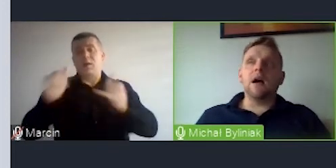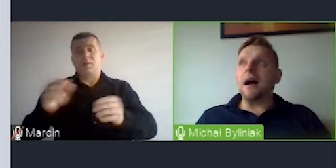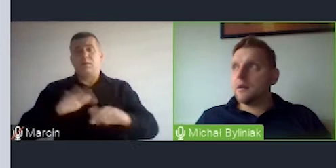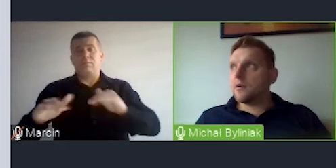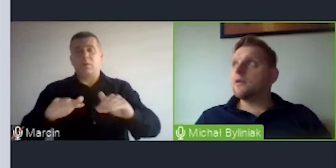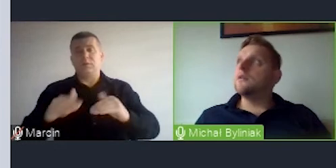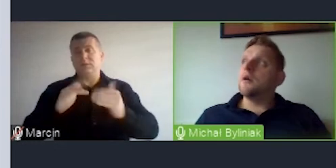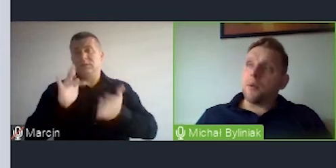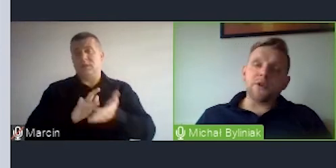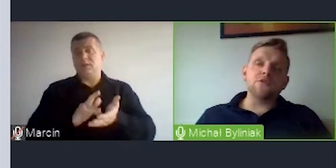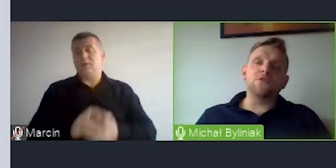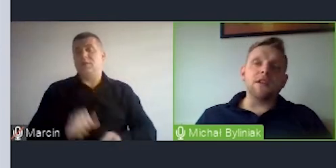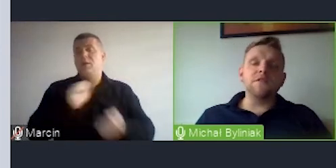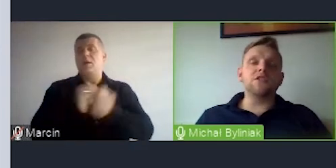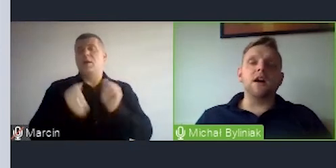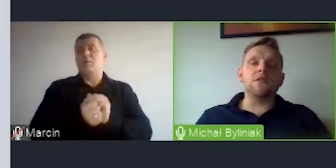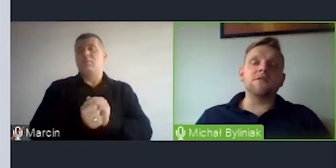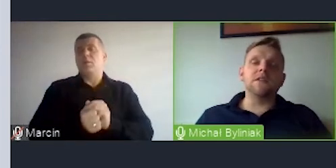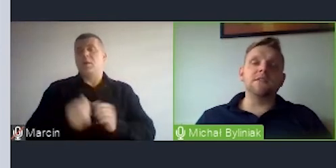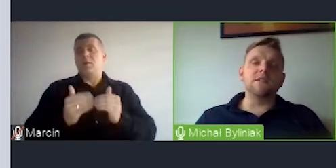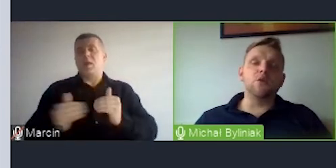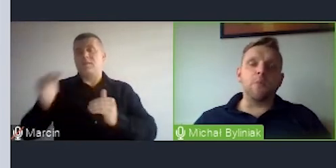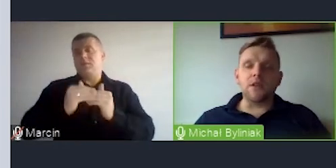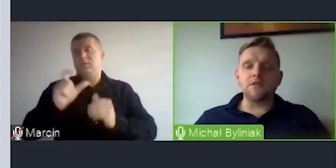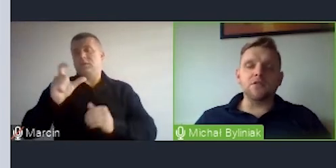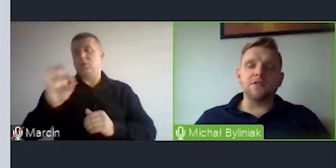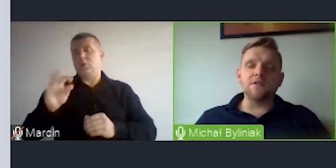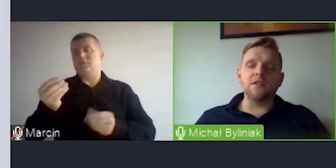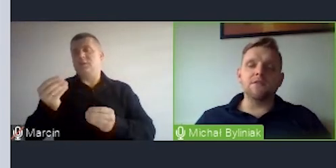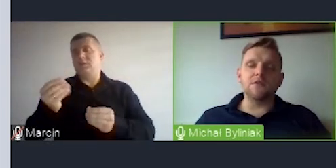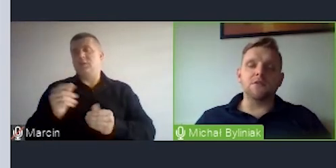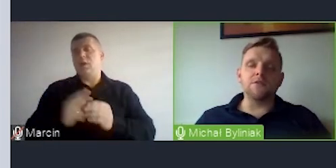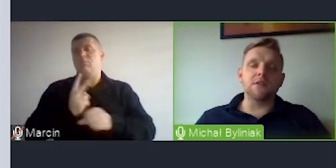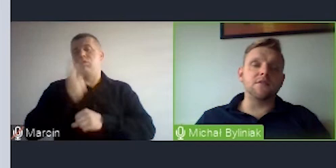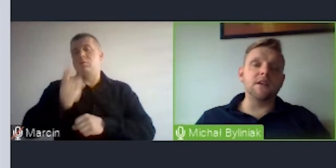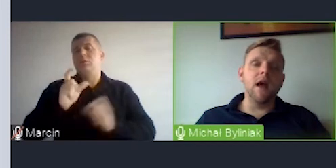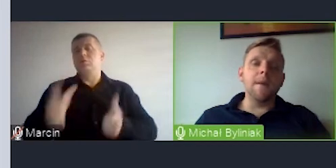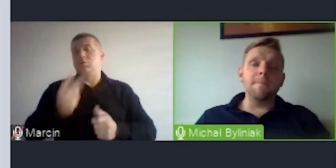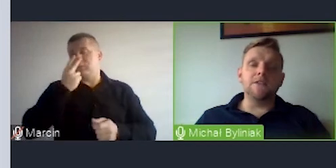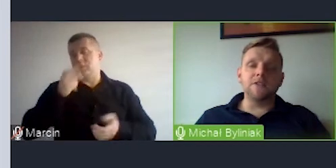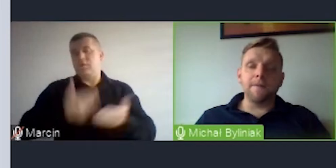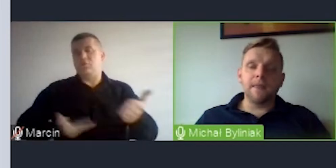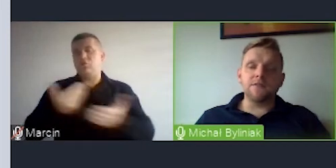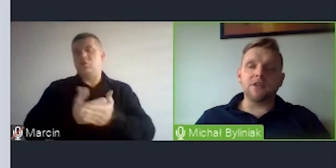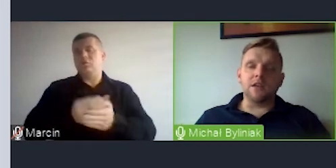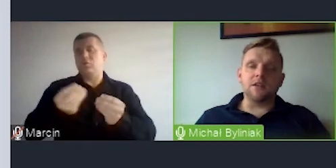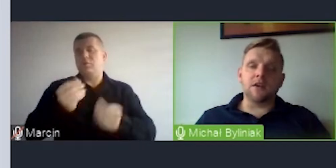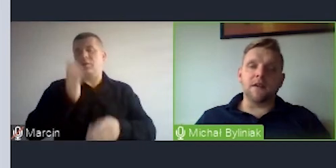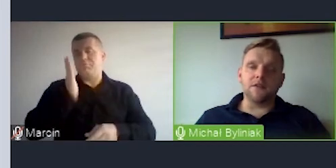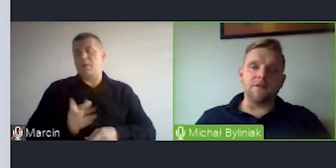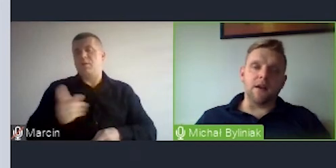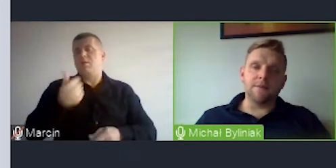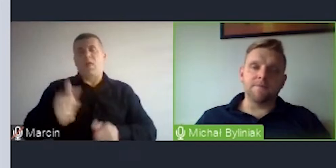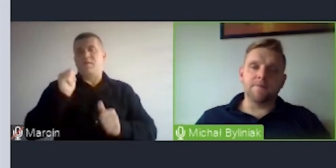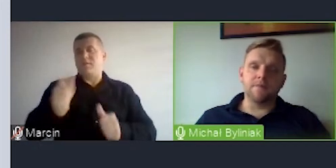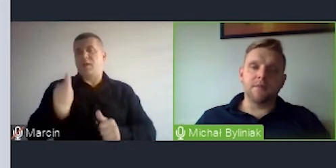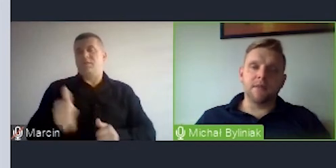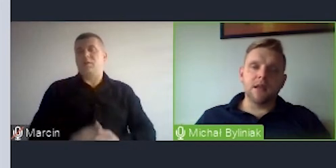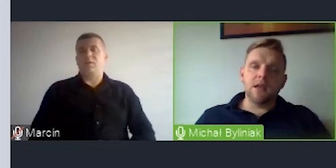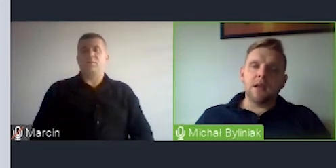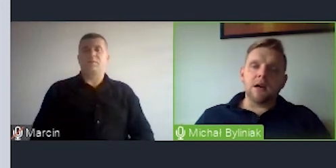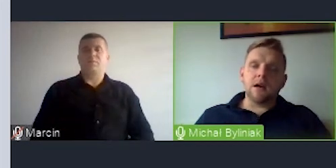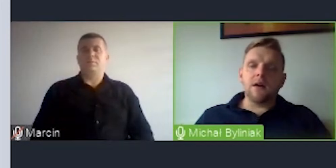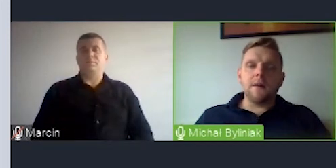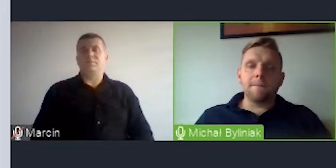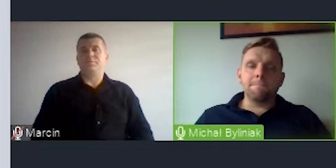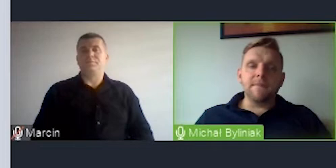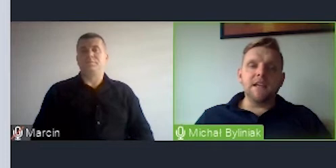albo po prostu nadwyżka crowd financingu ponad to co przewidziane we wniosku o dofinansowanie będzie zwyczajnie niekwalifikowalna.